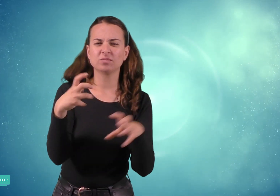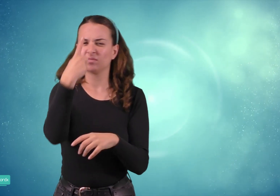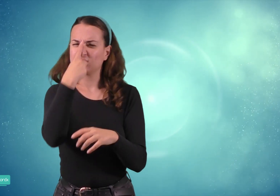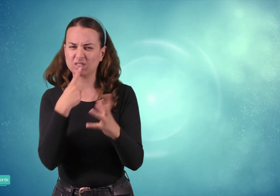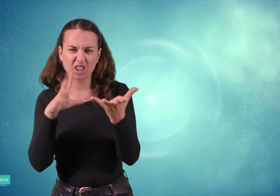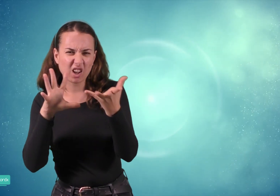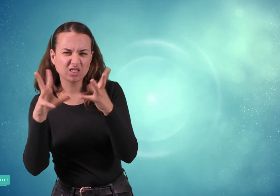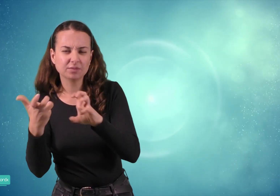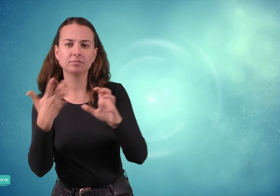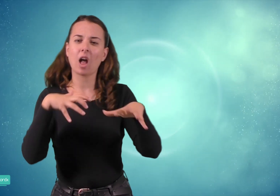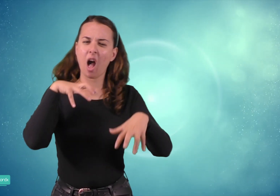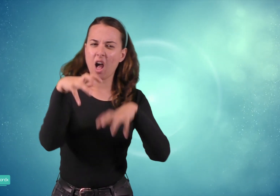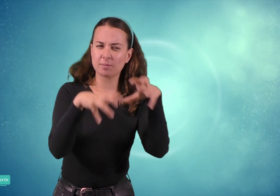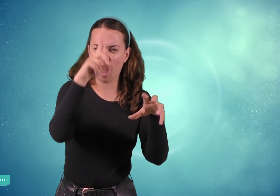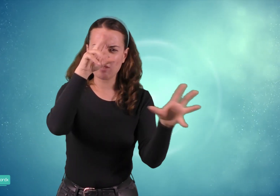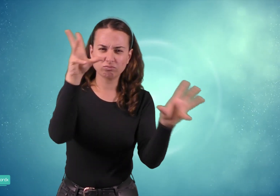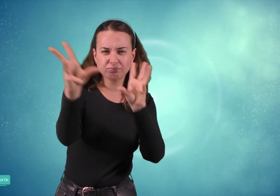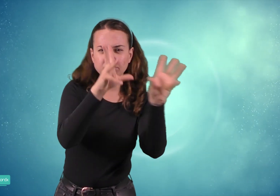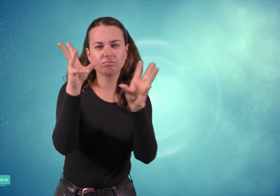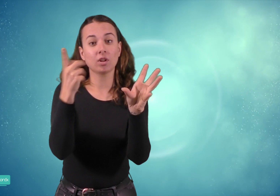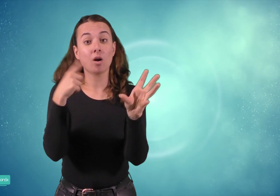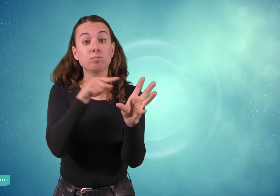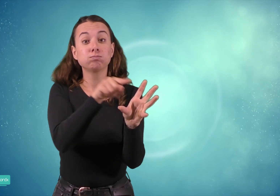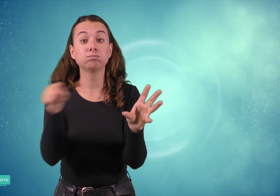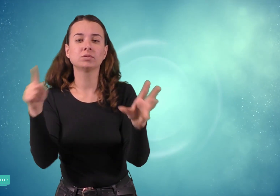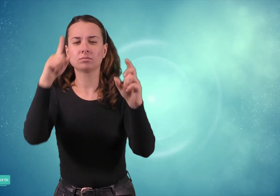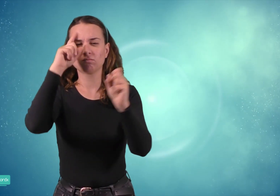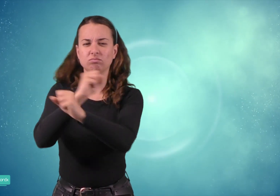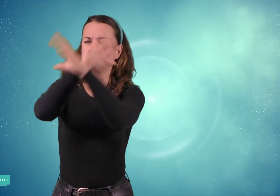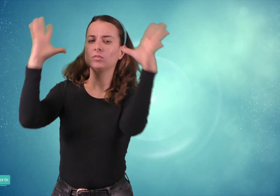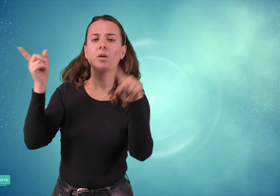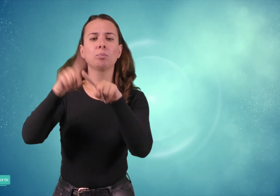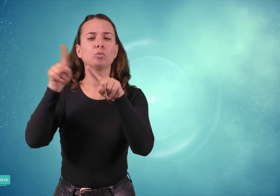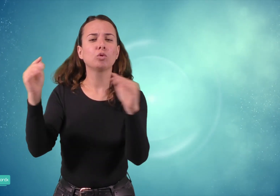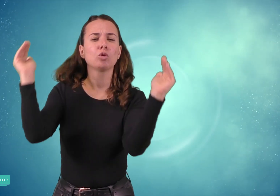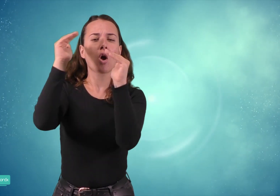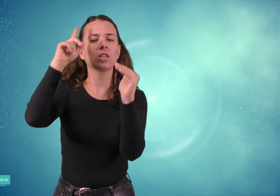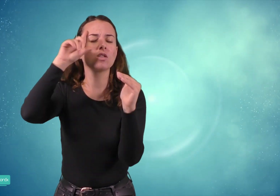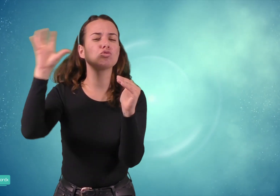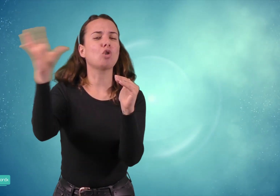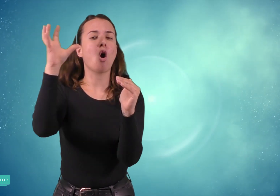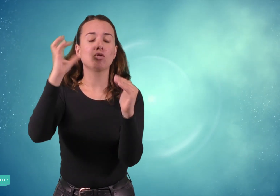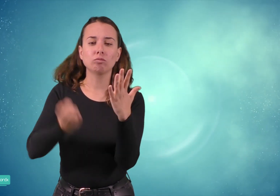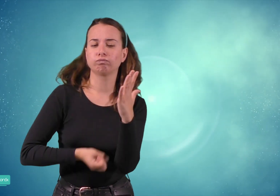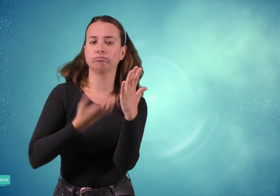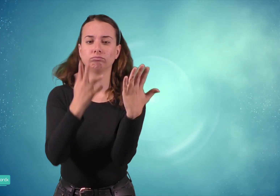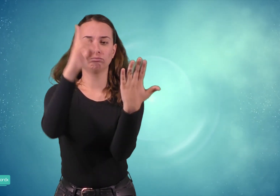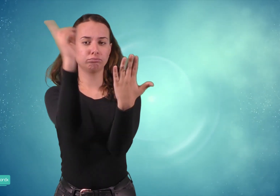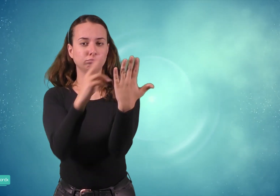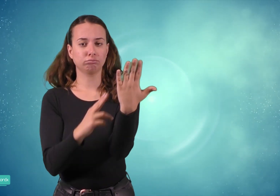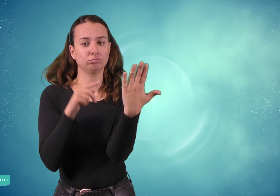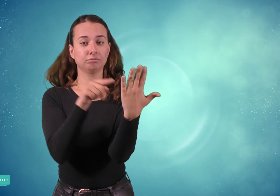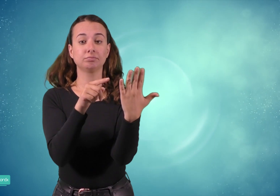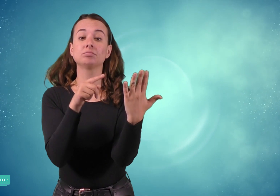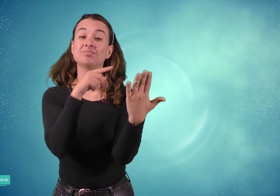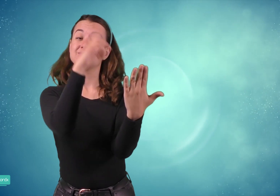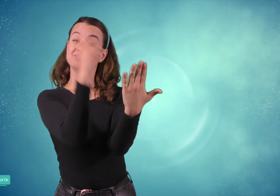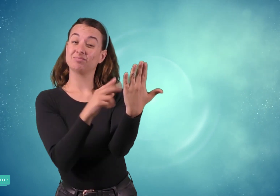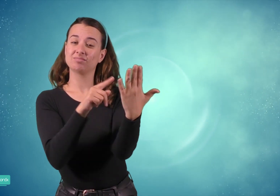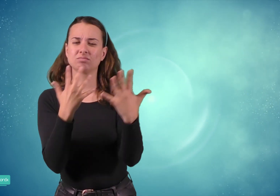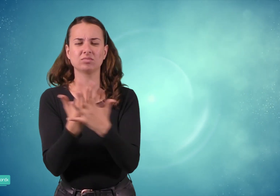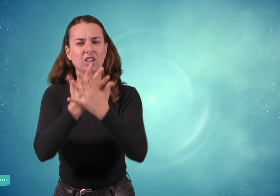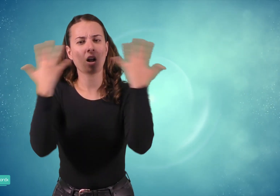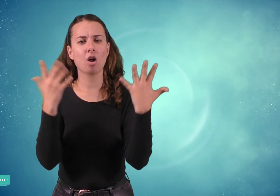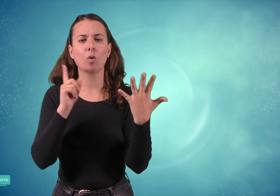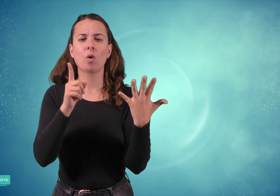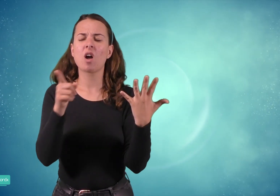e deformati, animali e bestie, in parte frutto della fantasia, scene oniriche e grottesche,